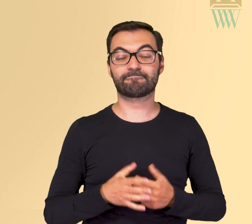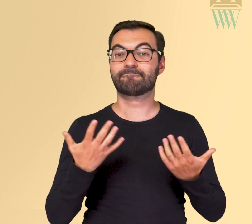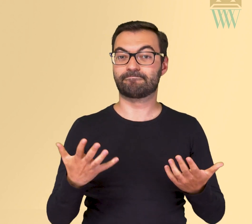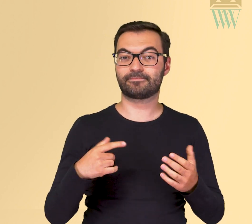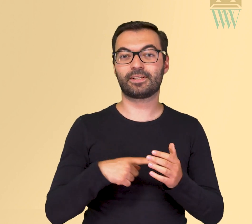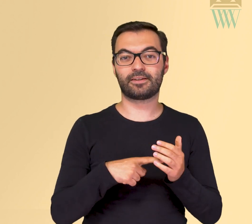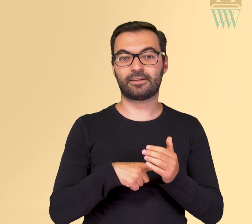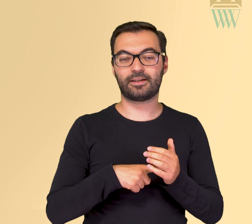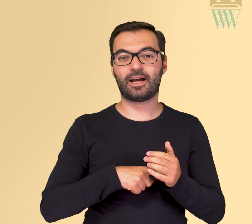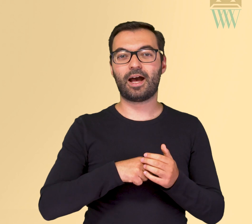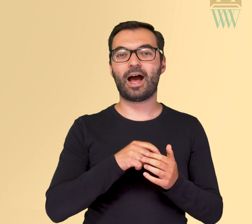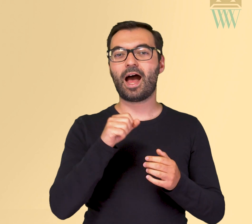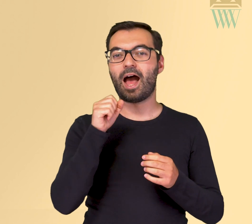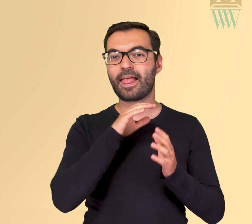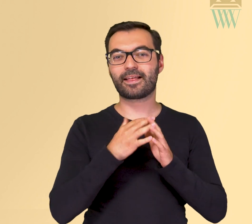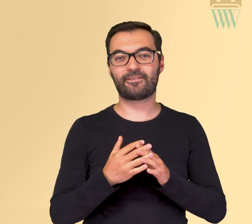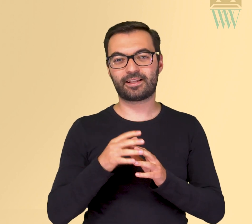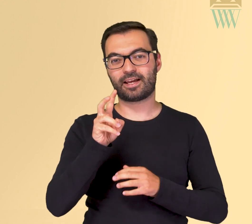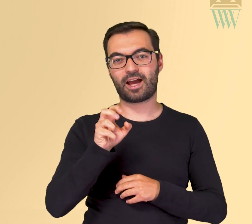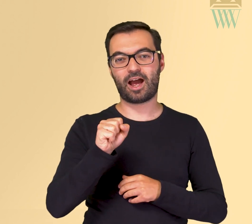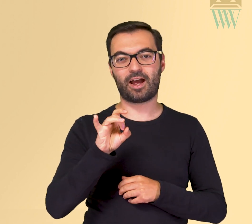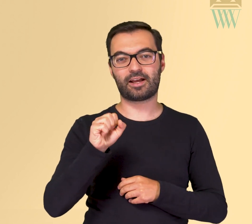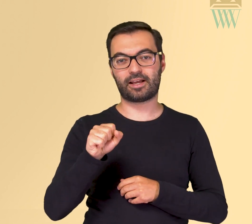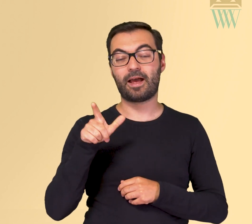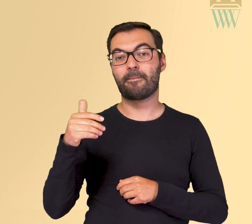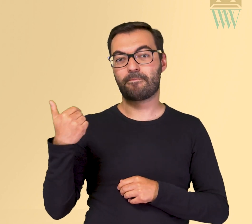Tu należy odnotować przekaz, że w antykwariacie w Hadze